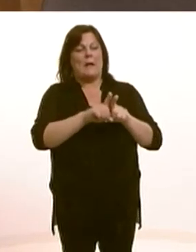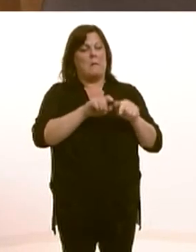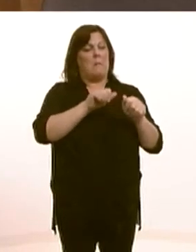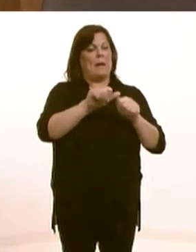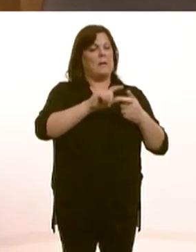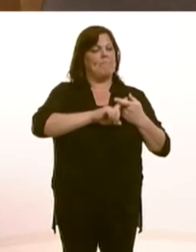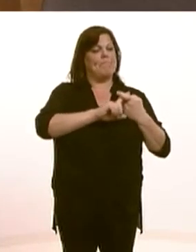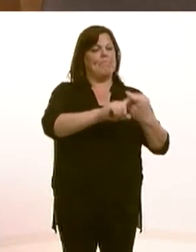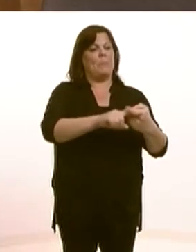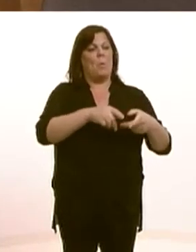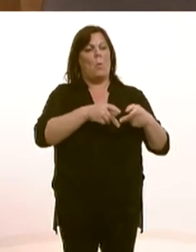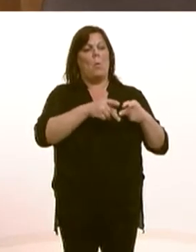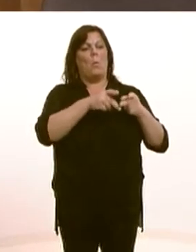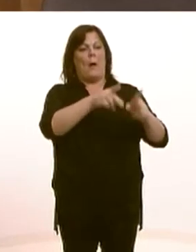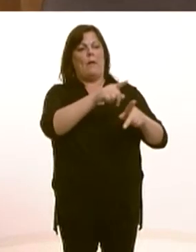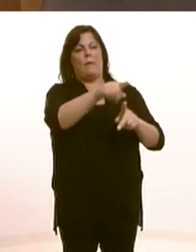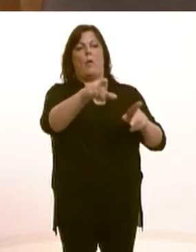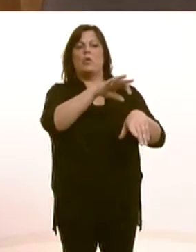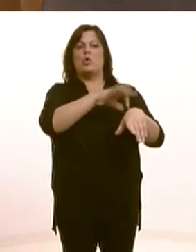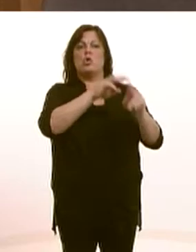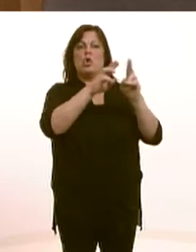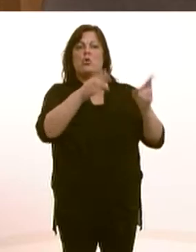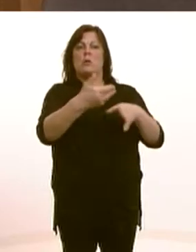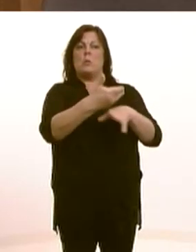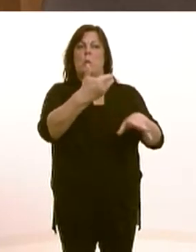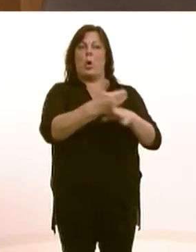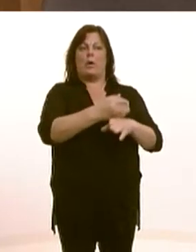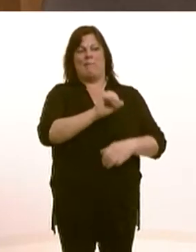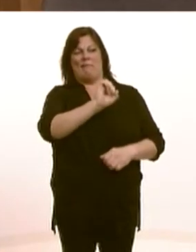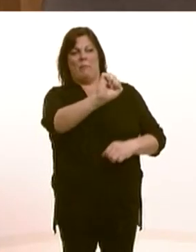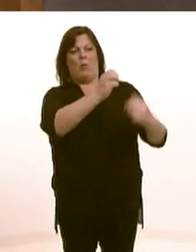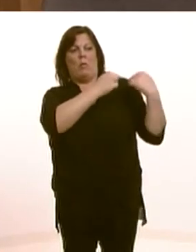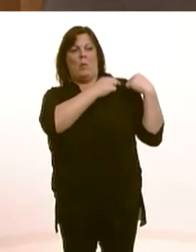Dyletswydd meddygfeydd yw recriwtio yn y lle cyntaf, achos maen nhwín annibynnol, ond